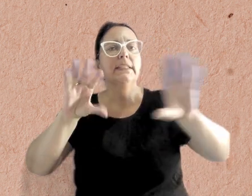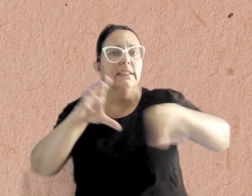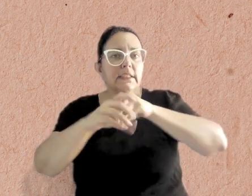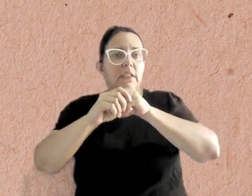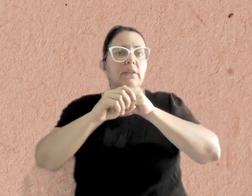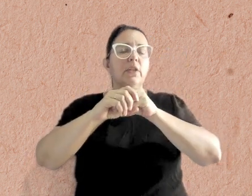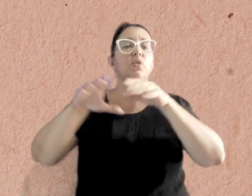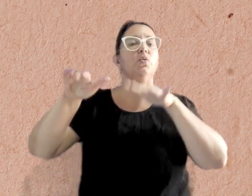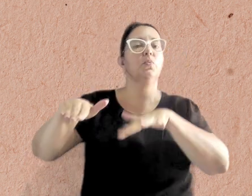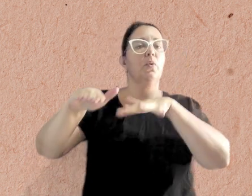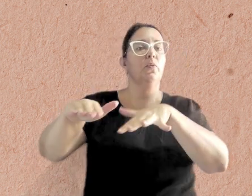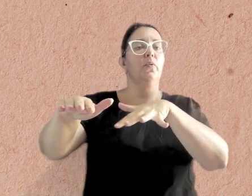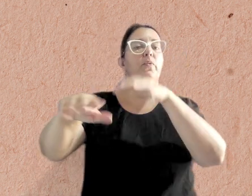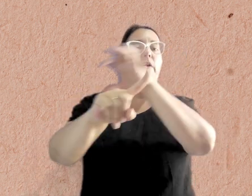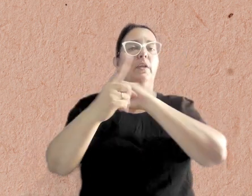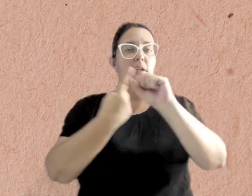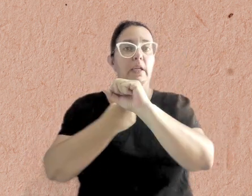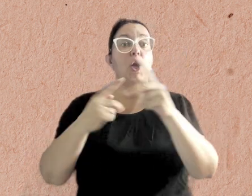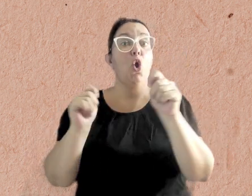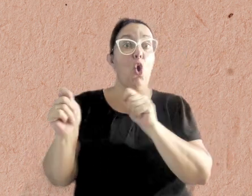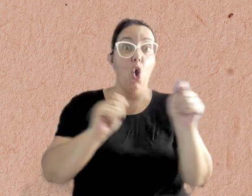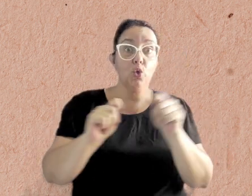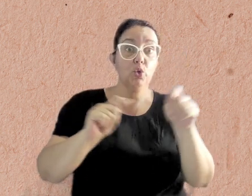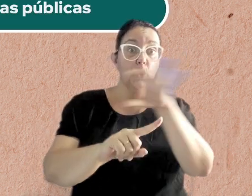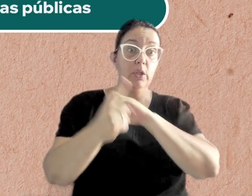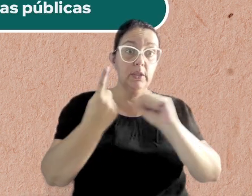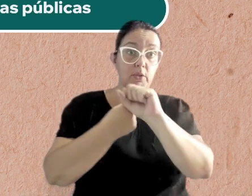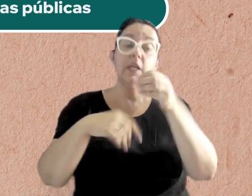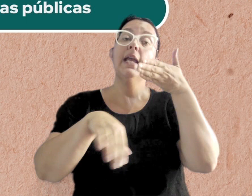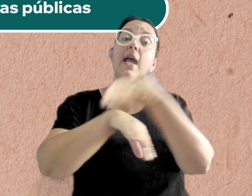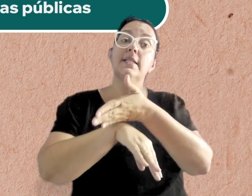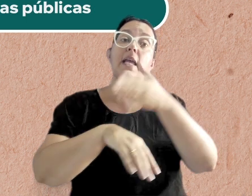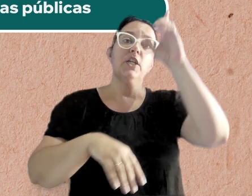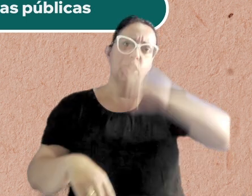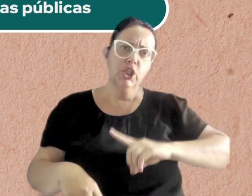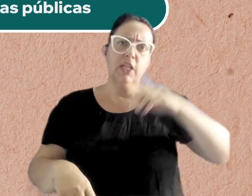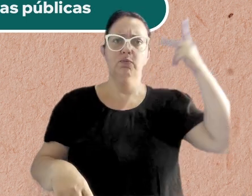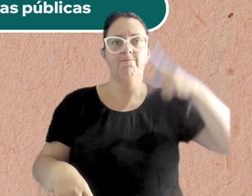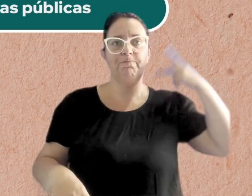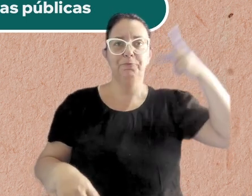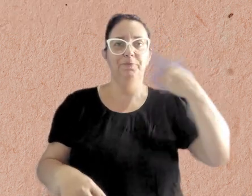facilitando o controle social da gestão ambiental pública e acesso a direitos e políticas públicas.